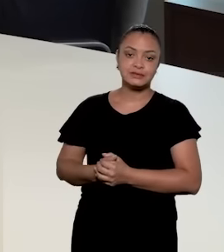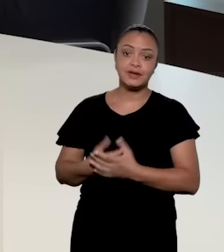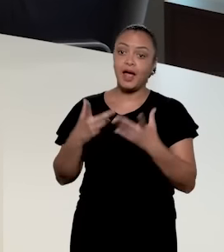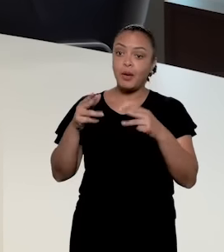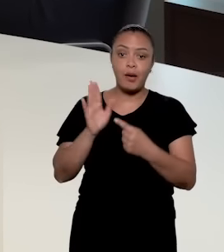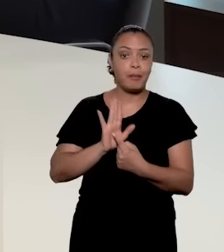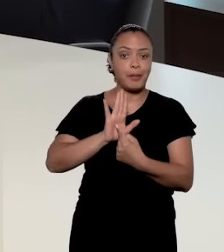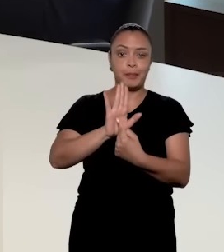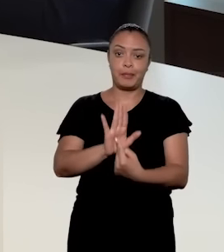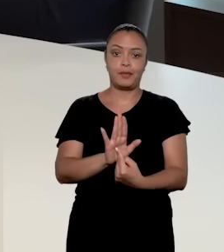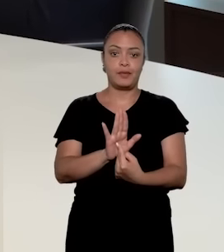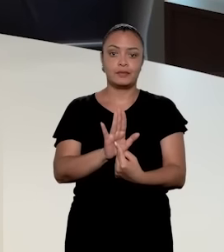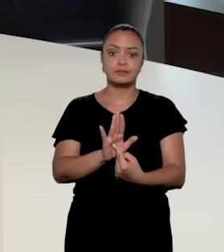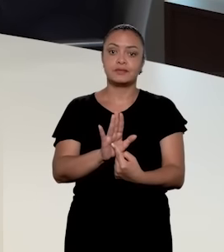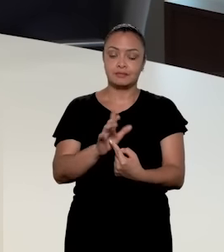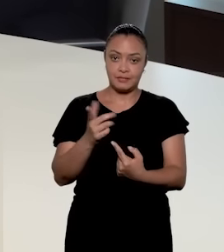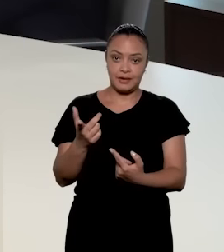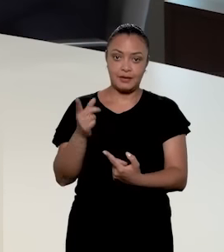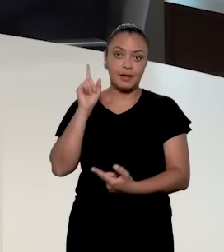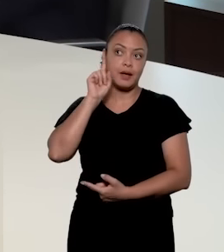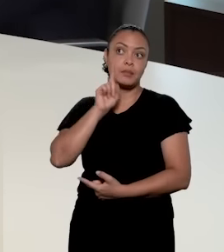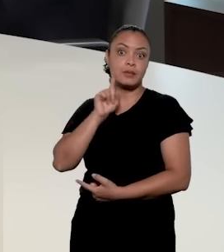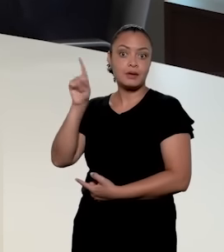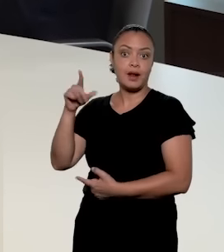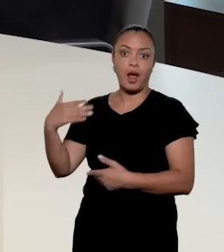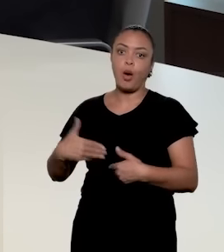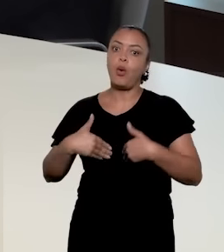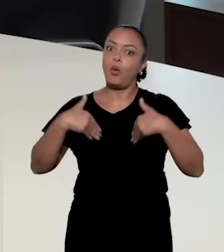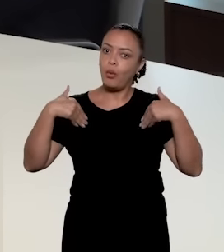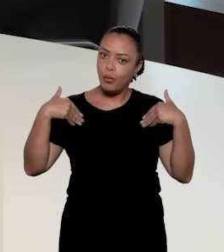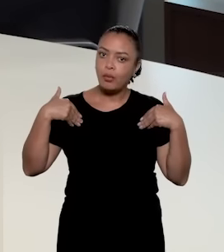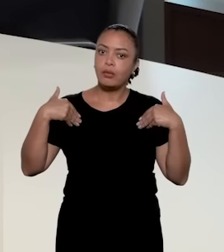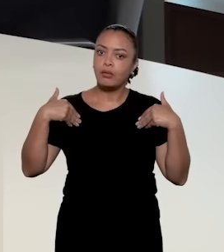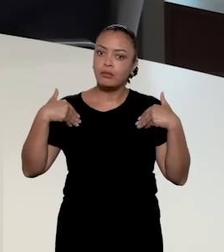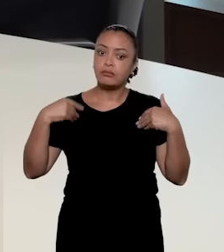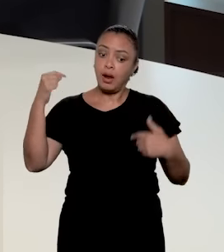do Oeste Americano. O americano tem orgulho disso. Não tem nada... Nós tivemos isso aqui.